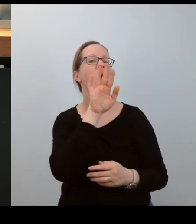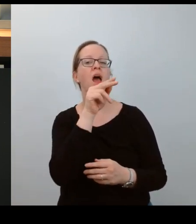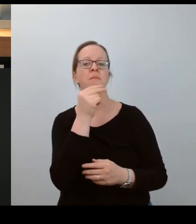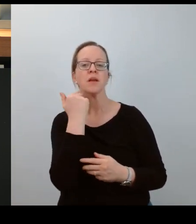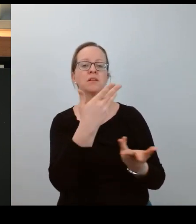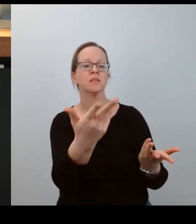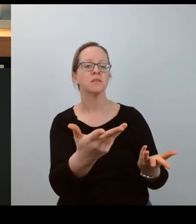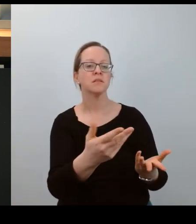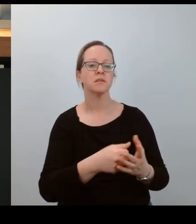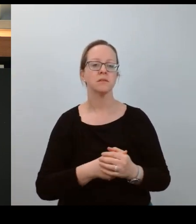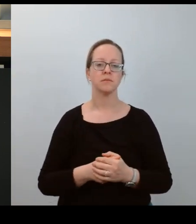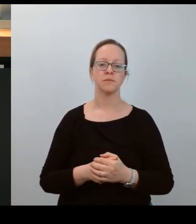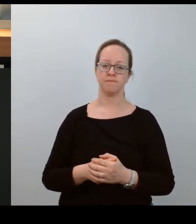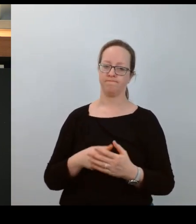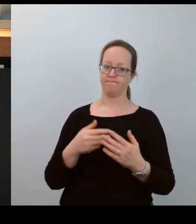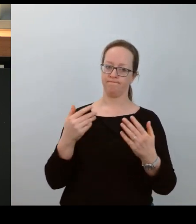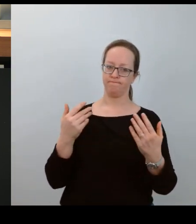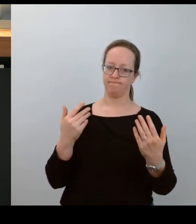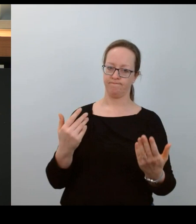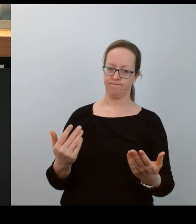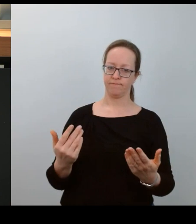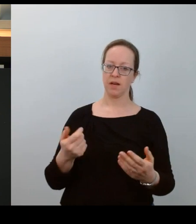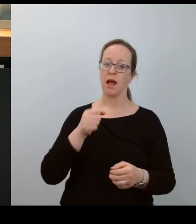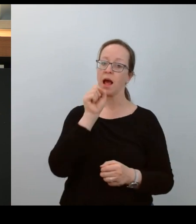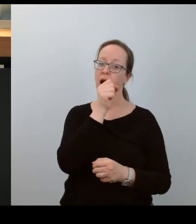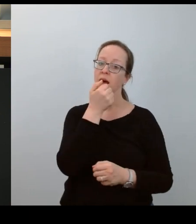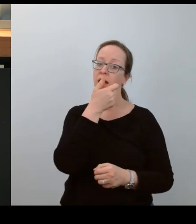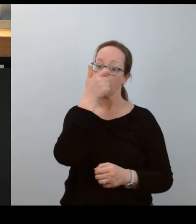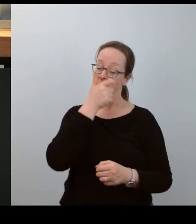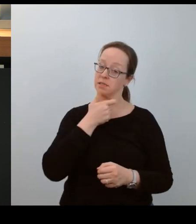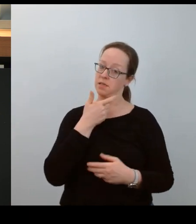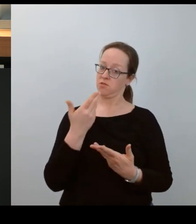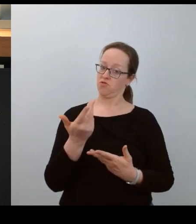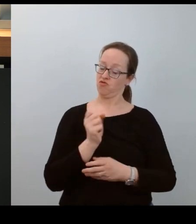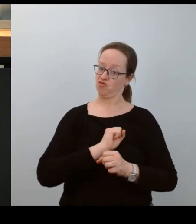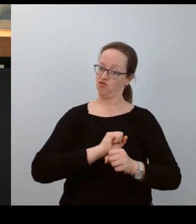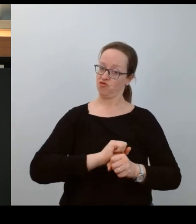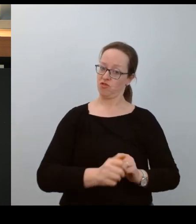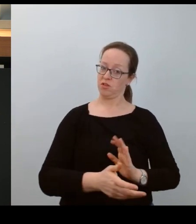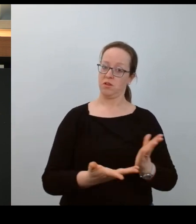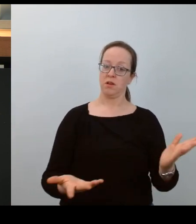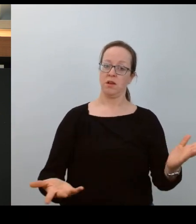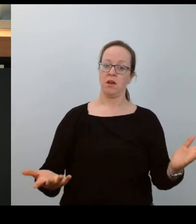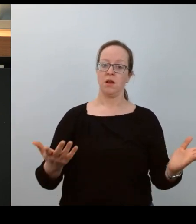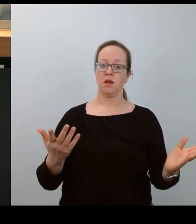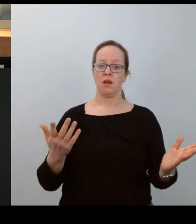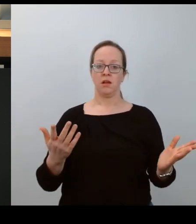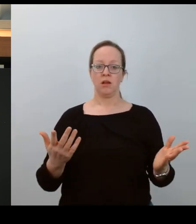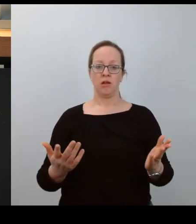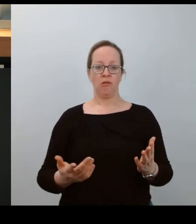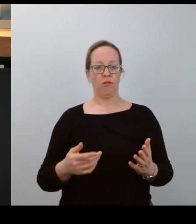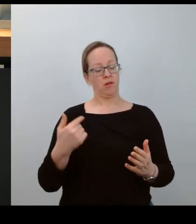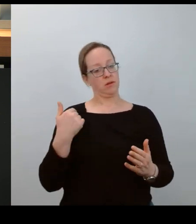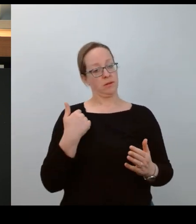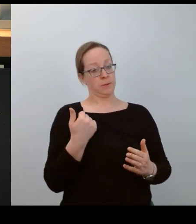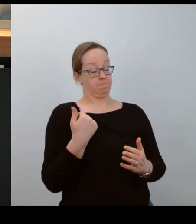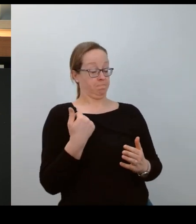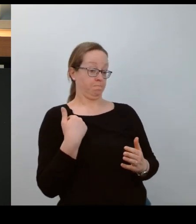nicht wiederholen. Auch hier geht es neben rassistischen Ressentiments auch um die Datenschutz wie die in Verwaltung von Senatoren